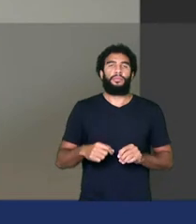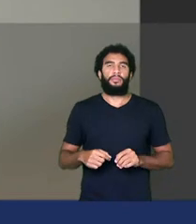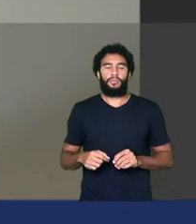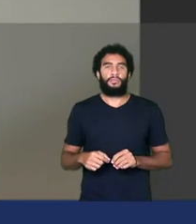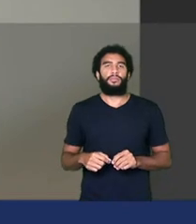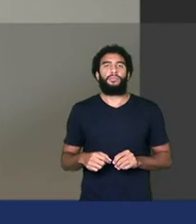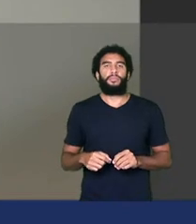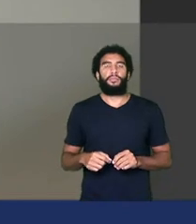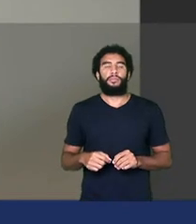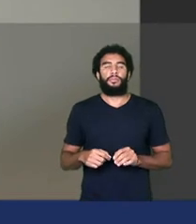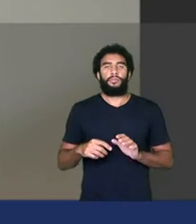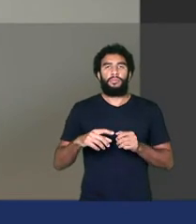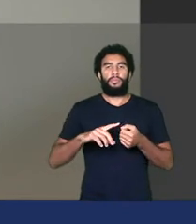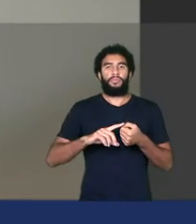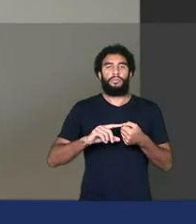PRESIDENTE. O OBJETIVO DESSE